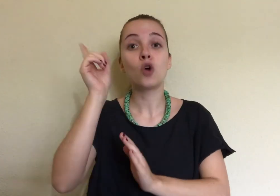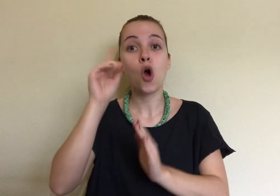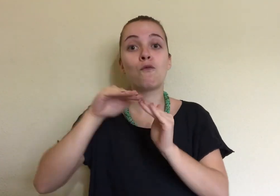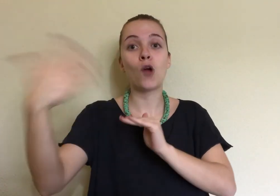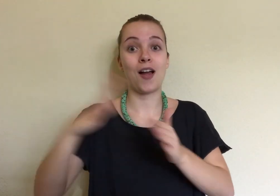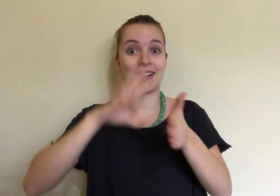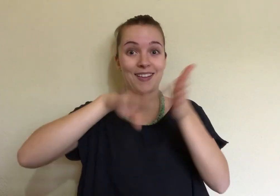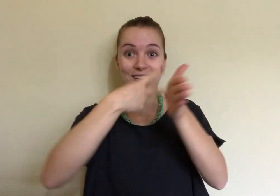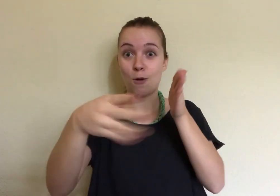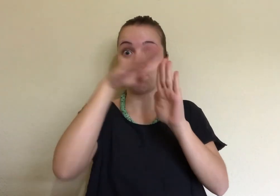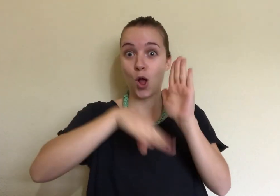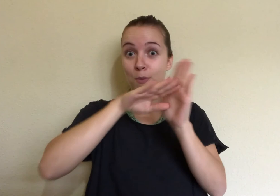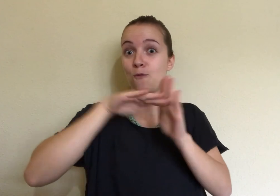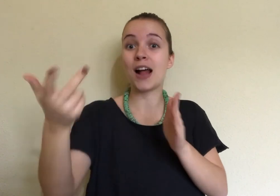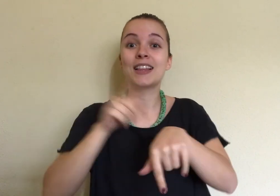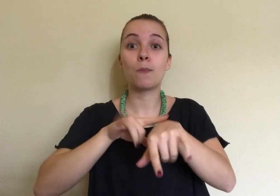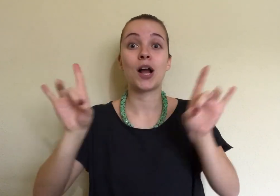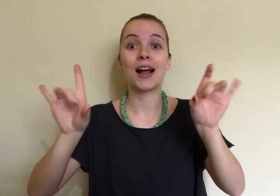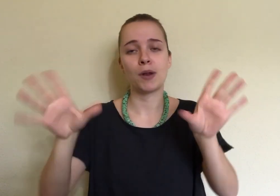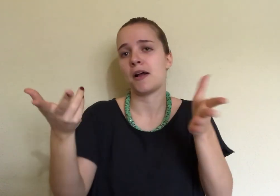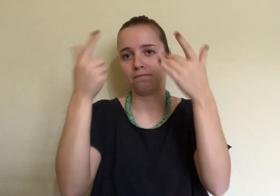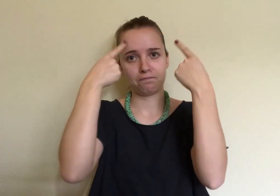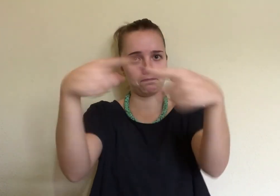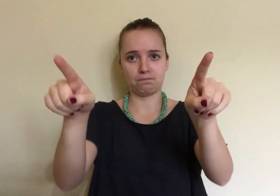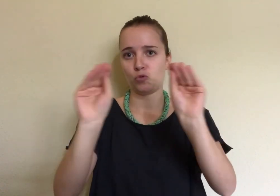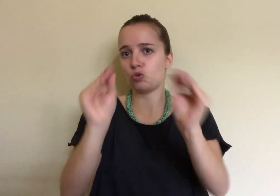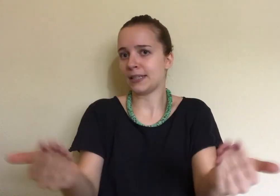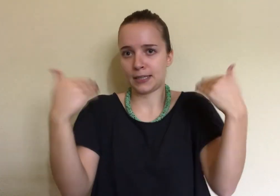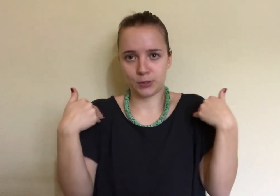Fuera del programa, en tiempo libre, es responsabilidad de los participantes hacer buen uso de él.